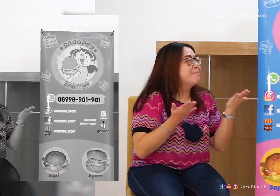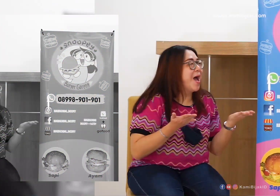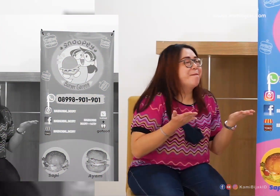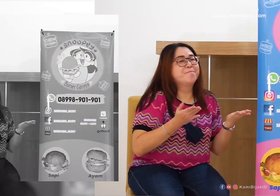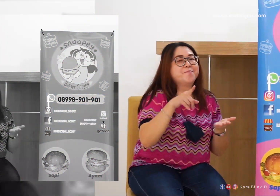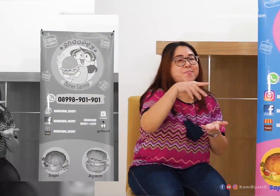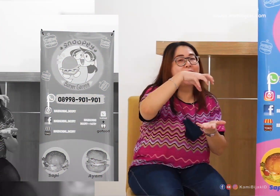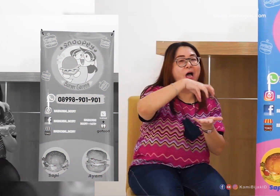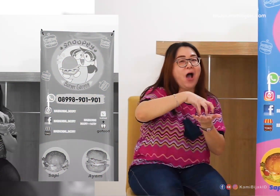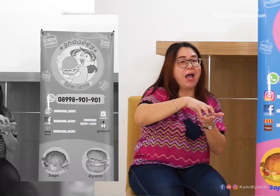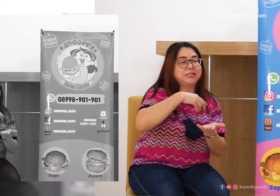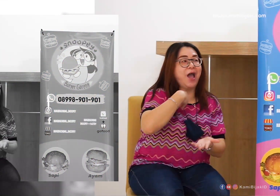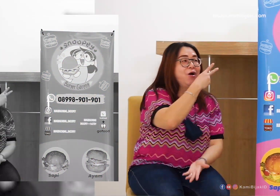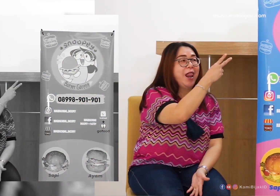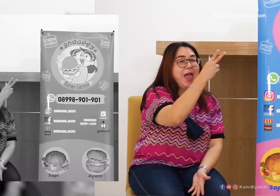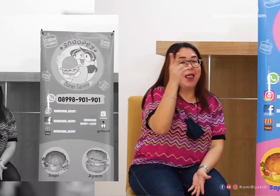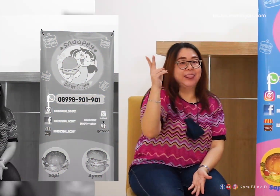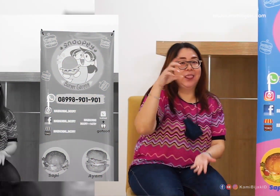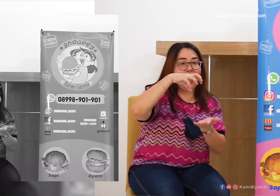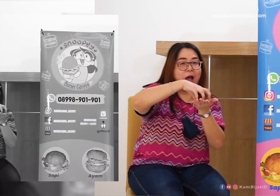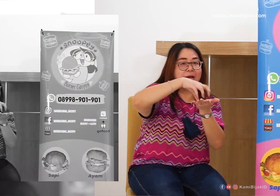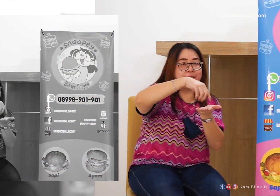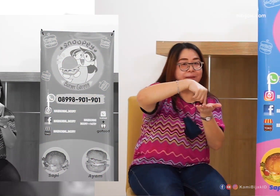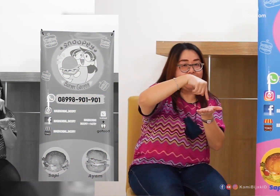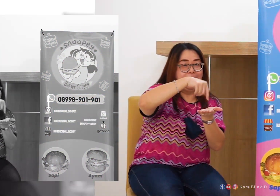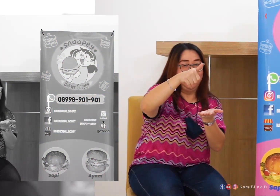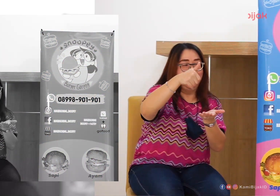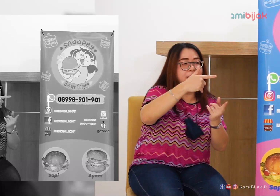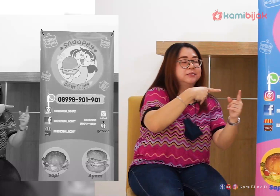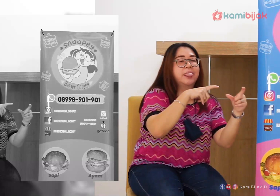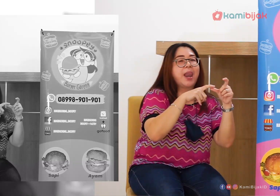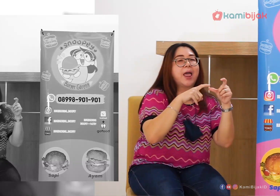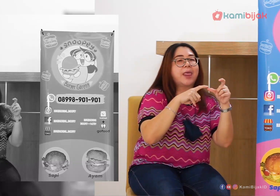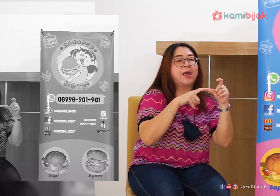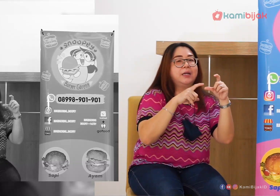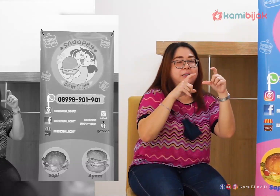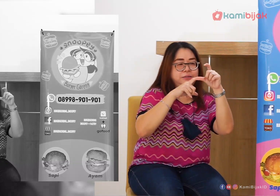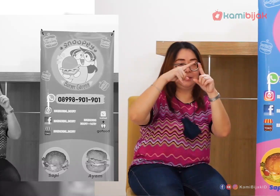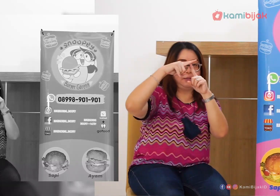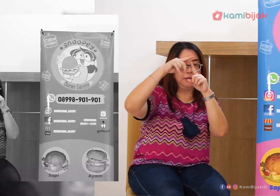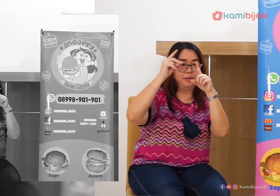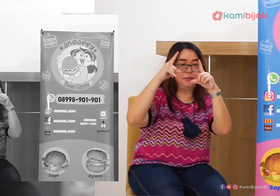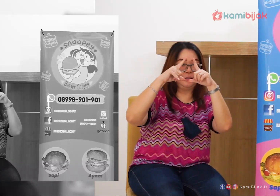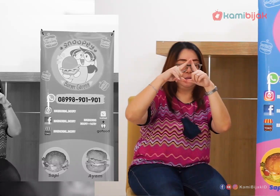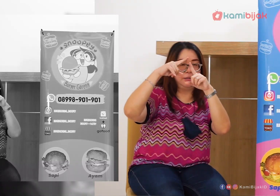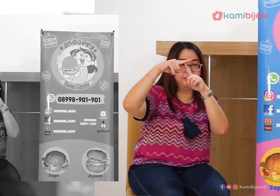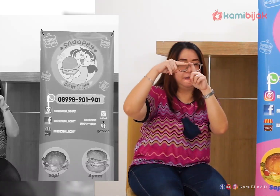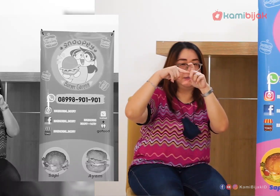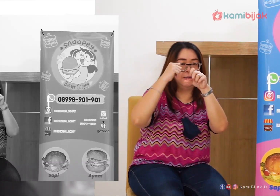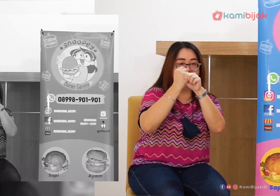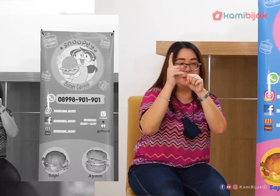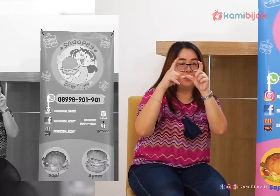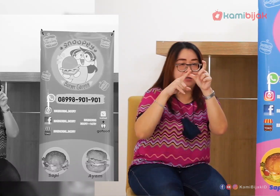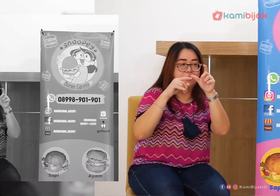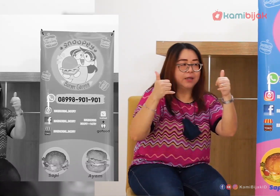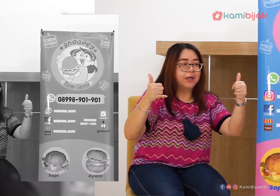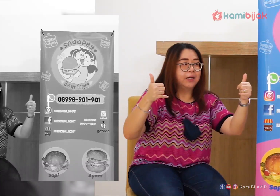Sebab saya melihat lokasi ini strategis.